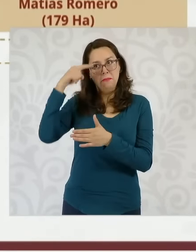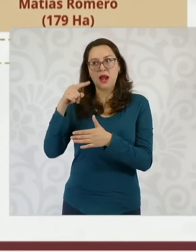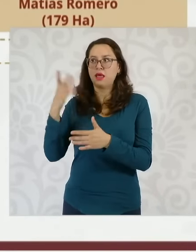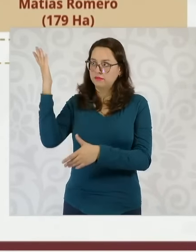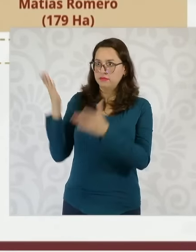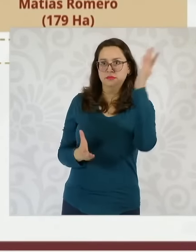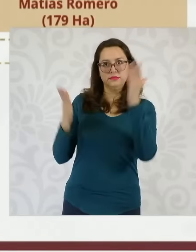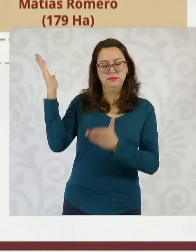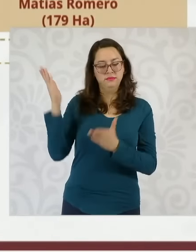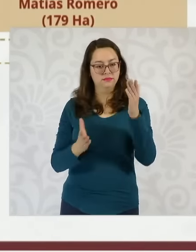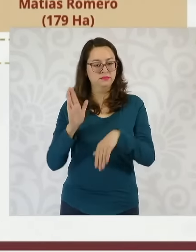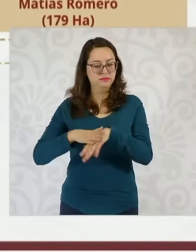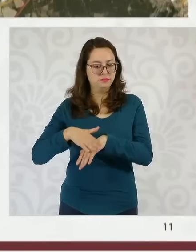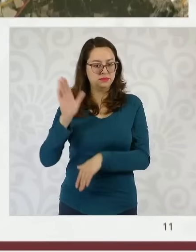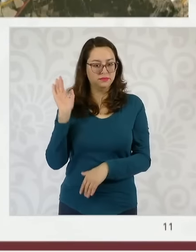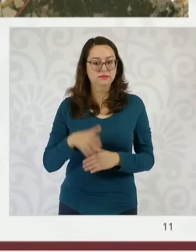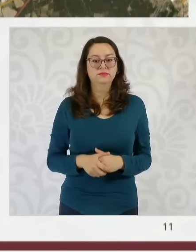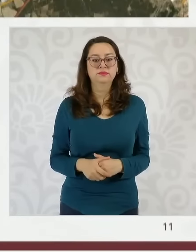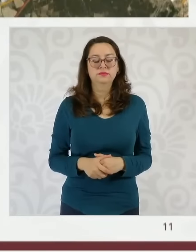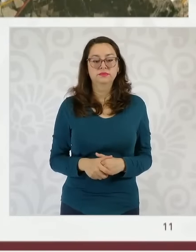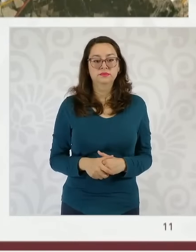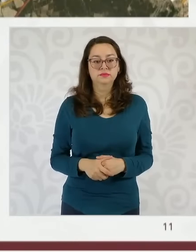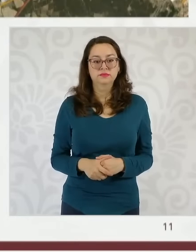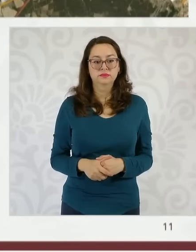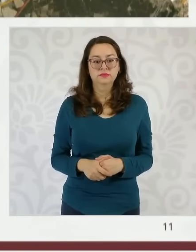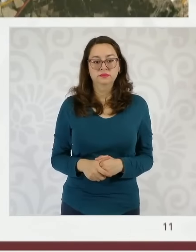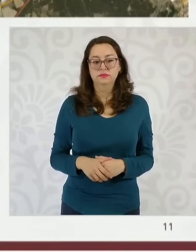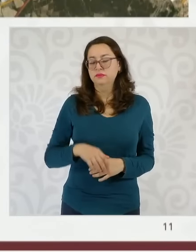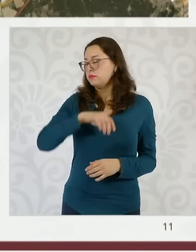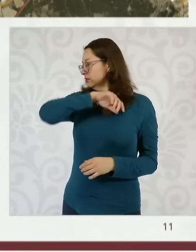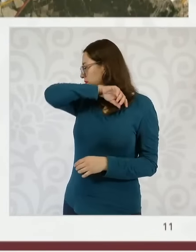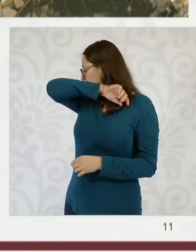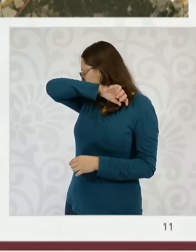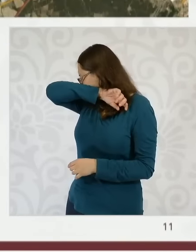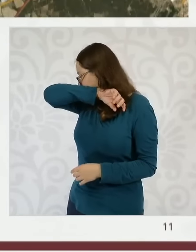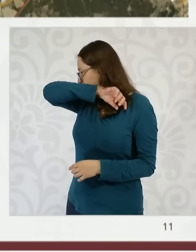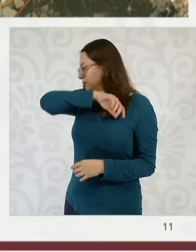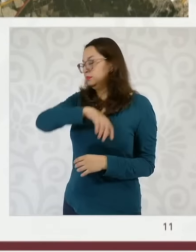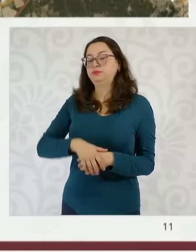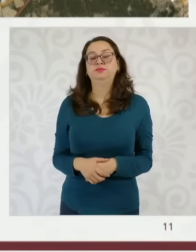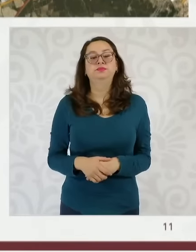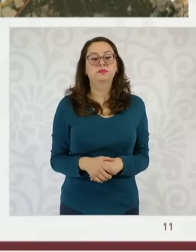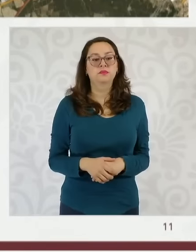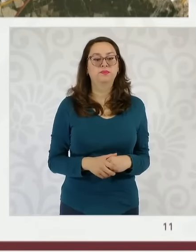la siguiente por favor el polo de desarrollo de Asunción Instaltepec en Chibela fue entregado el